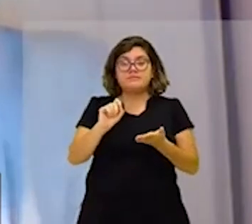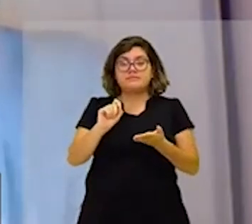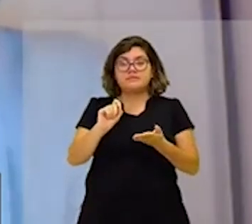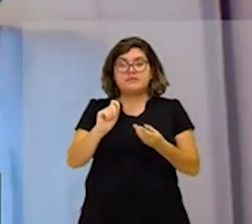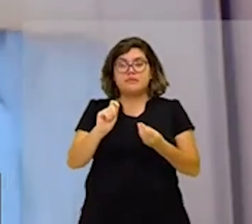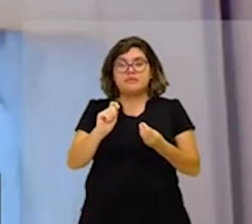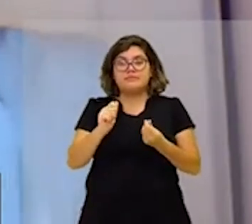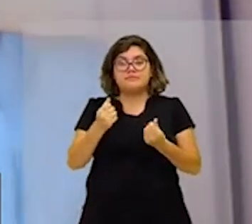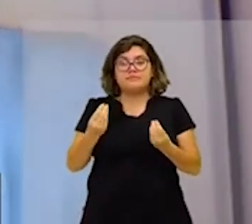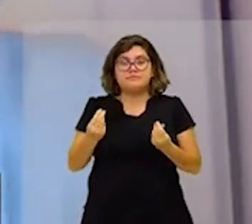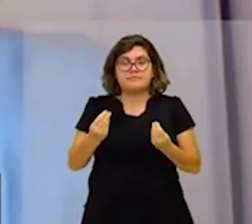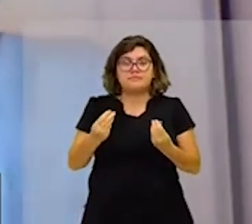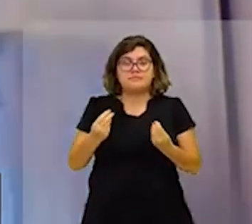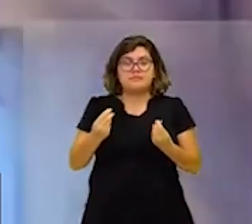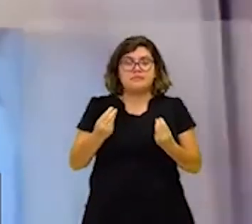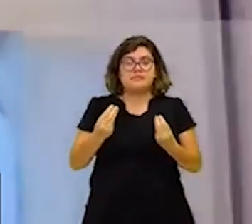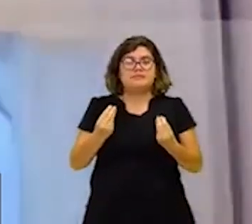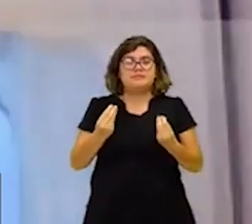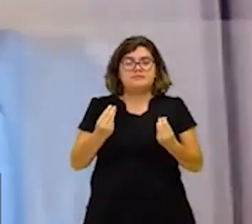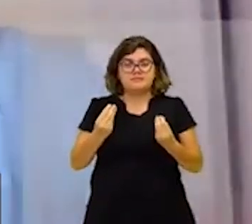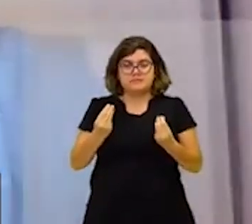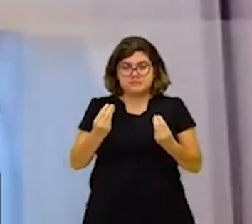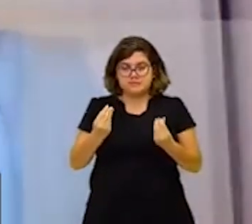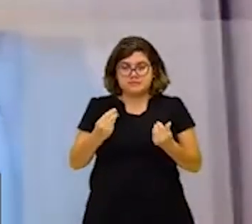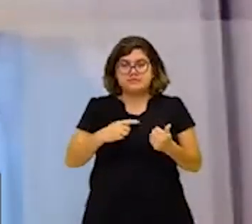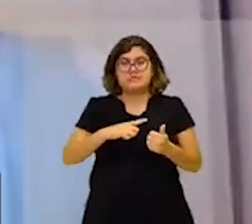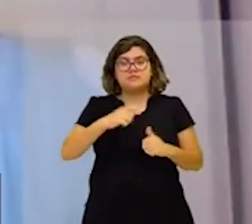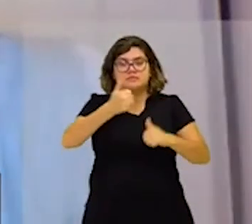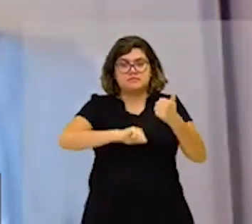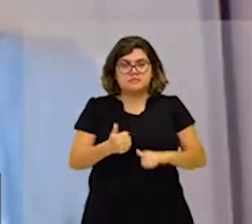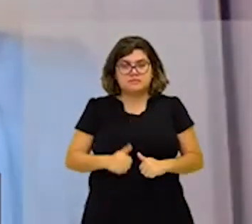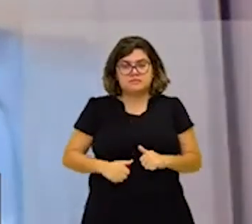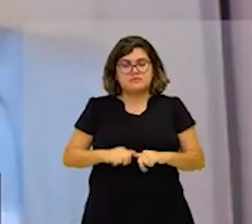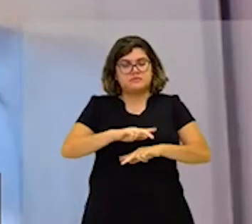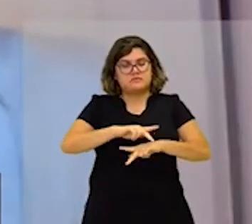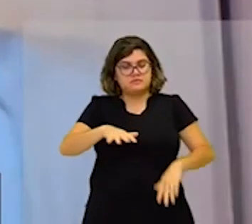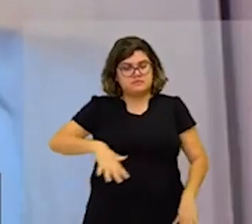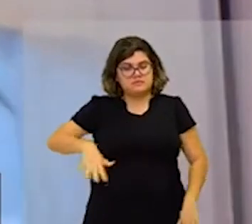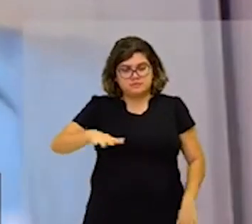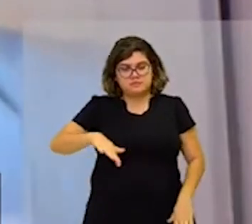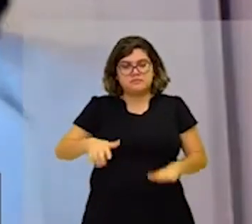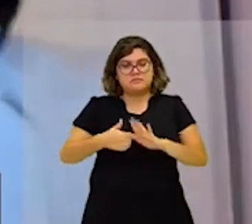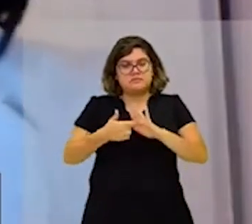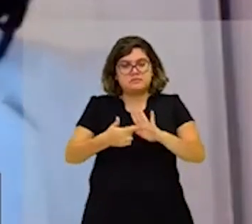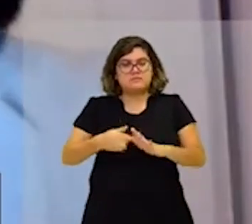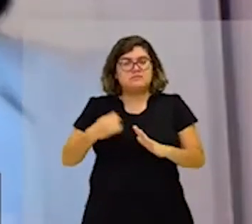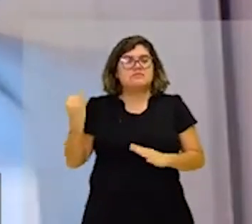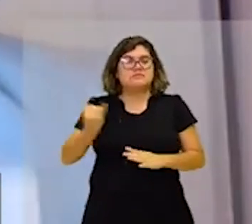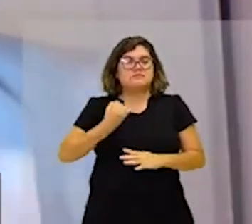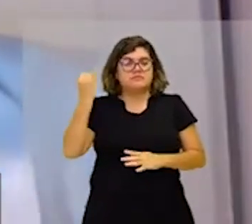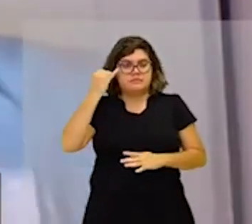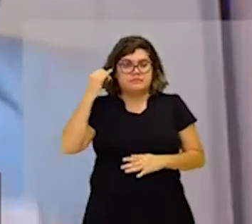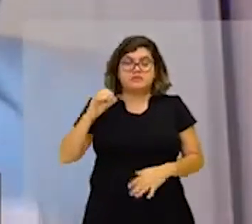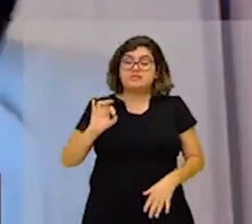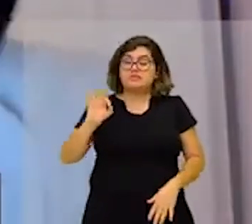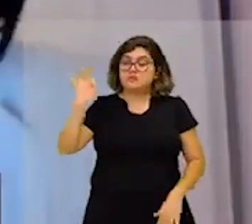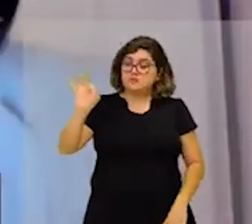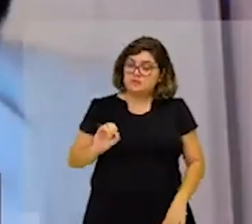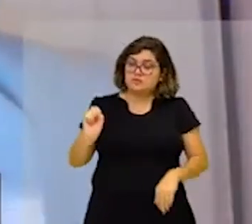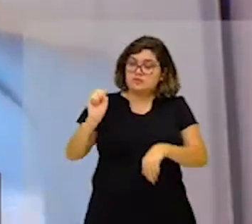a proposta veio trazer uma análise da Seccional para mostrar a importância de uma cota eleitoral